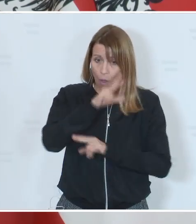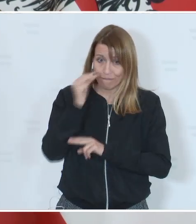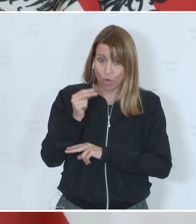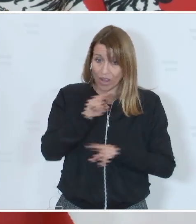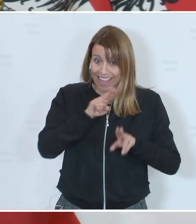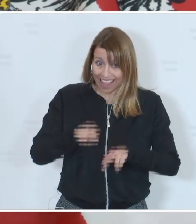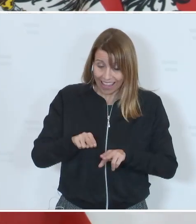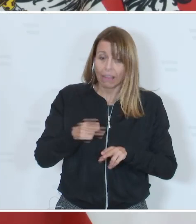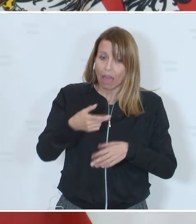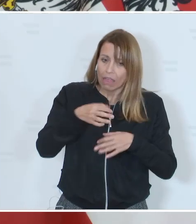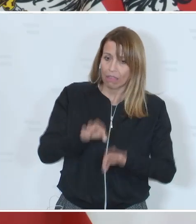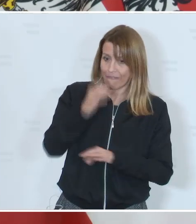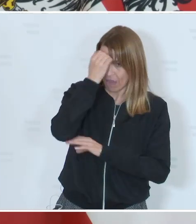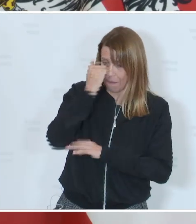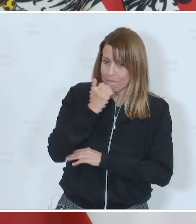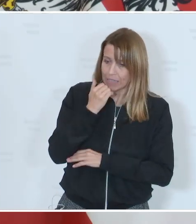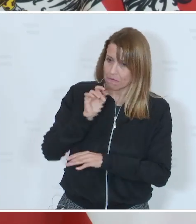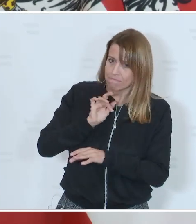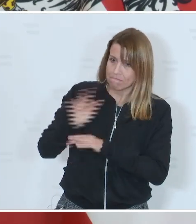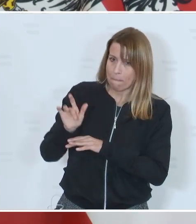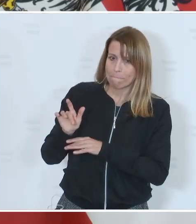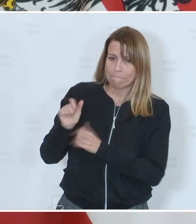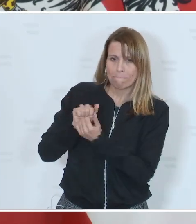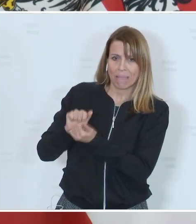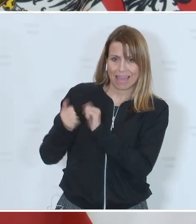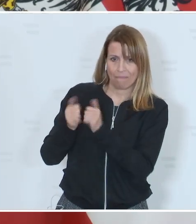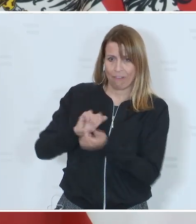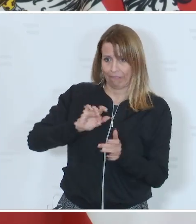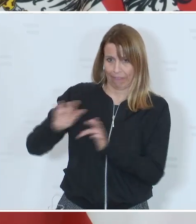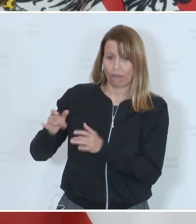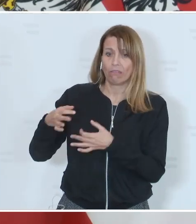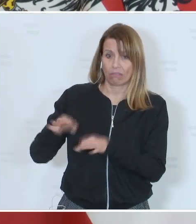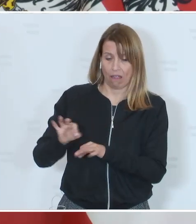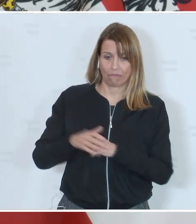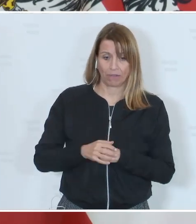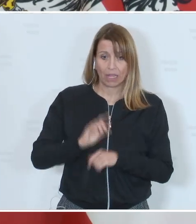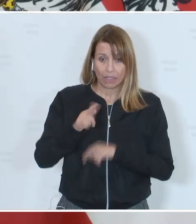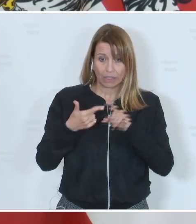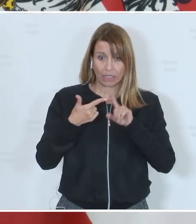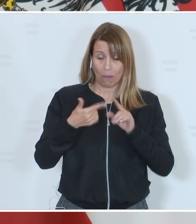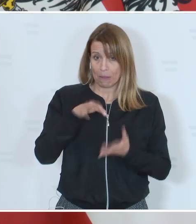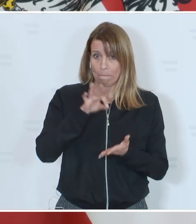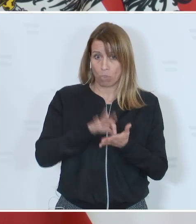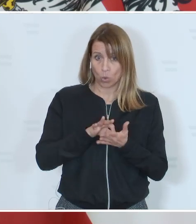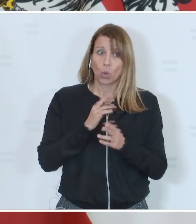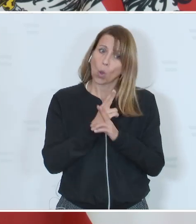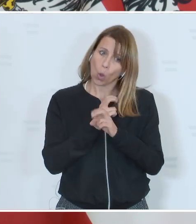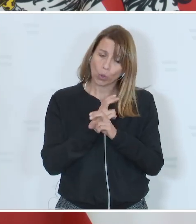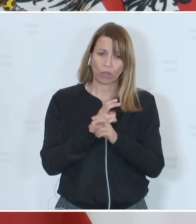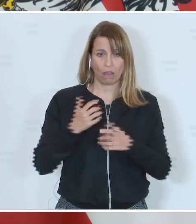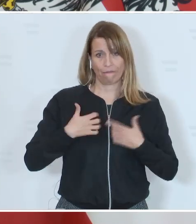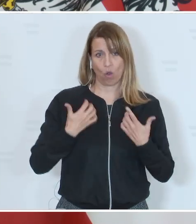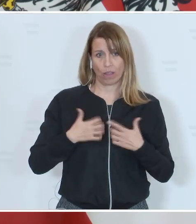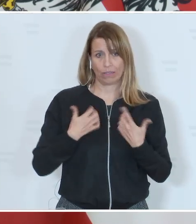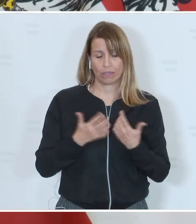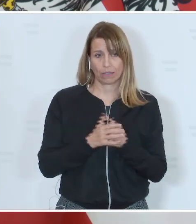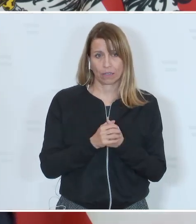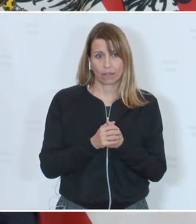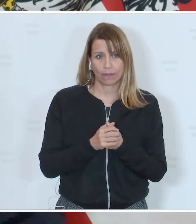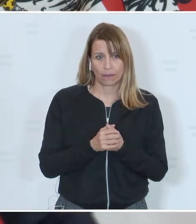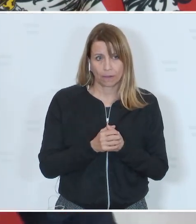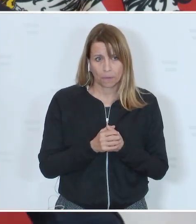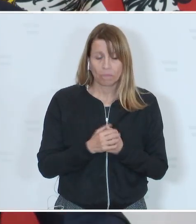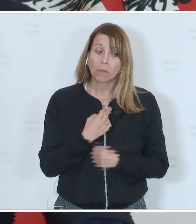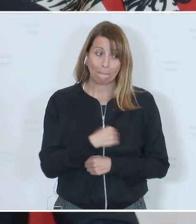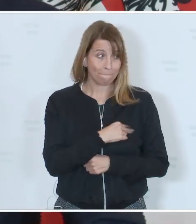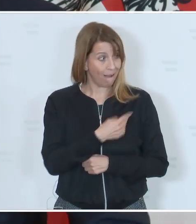bekämpfen. Der 2. Punkt ist: Österreich freut sich, dass Malta bereit ist, den